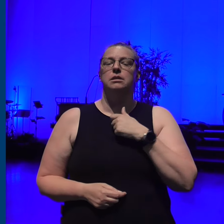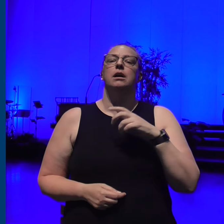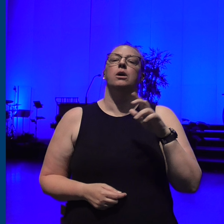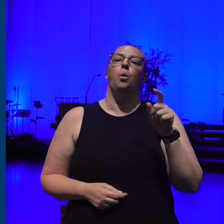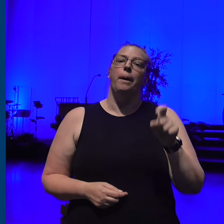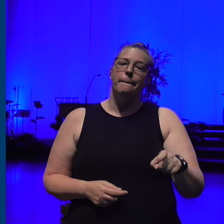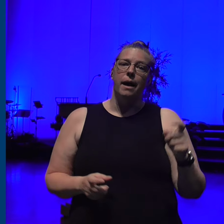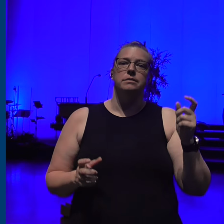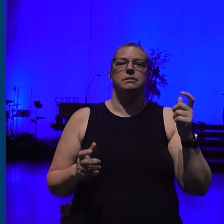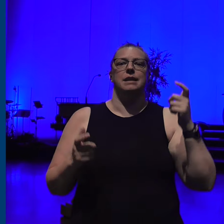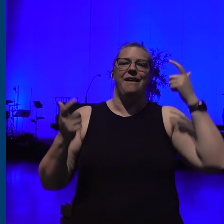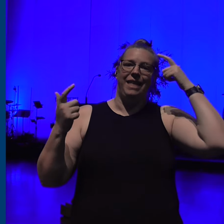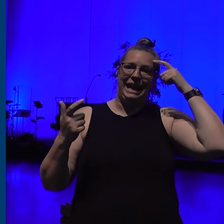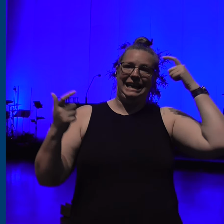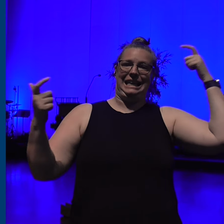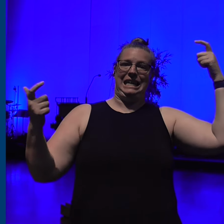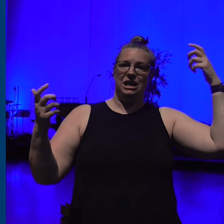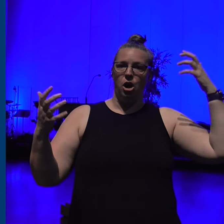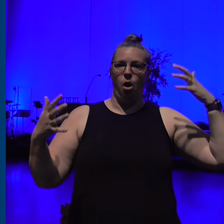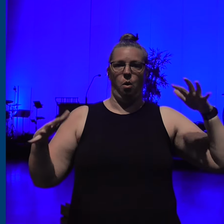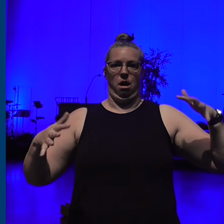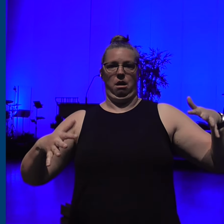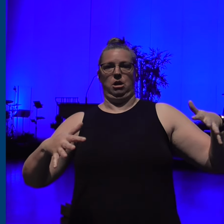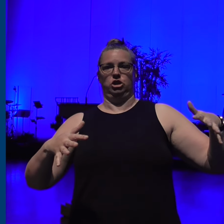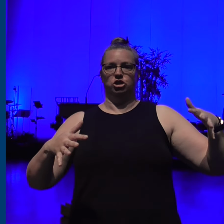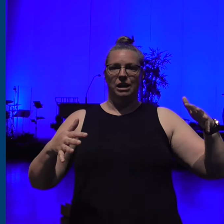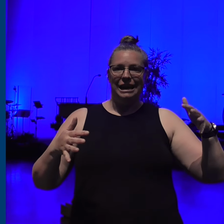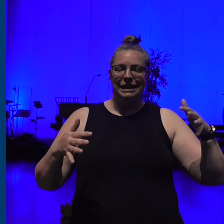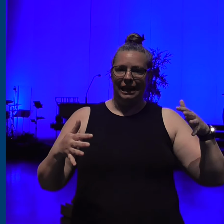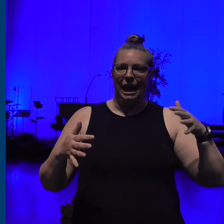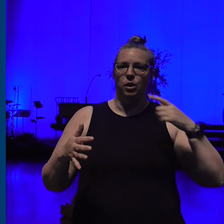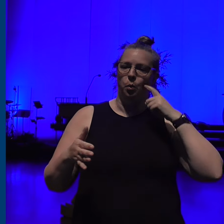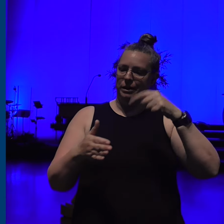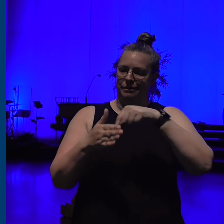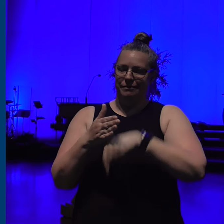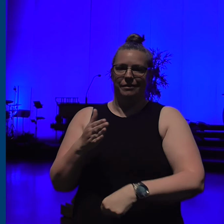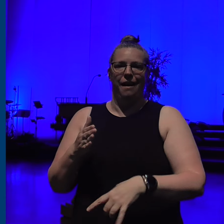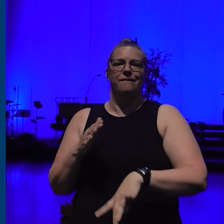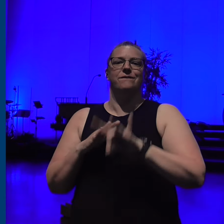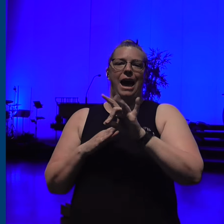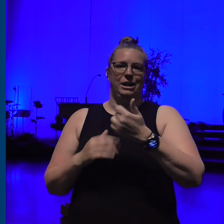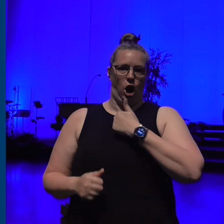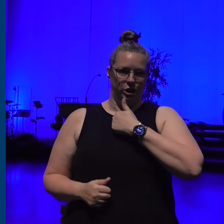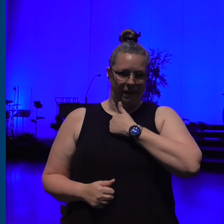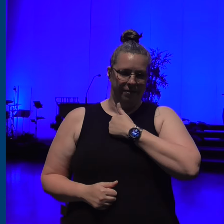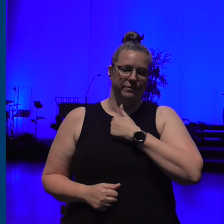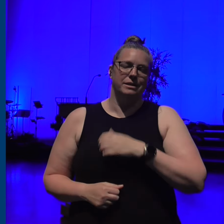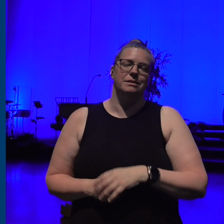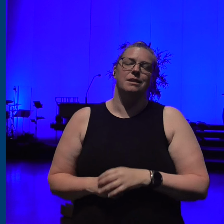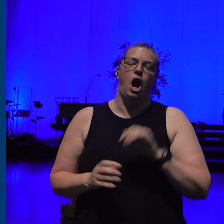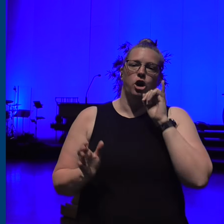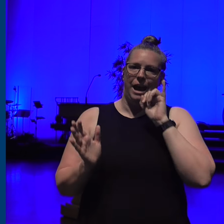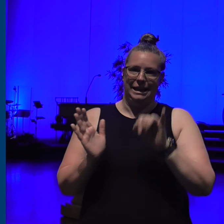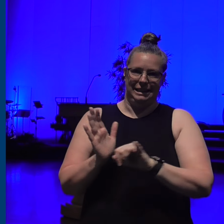soportar antes de descubrir nuestra identidad profunda. El verdadero yo dentro de cada ser humano que es la